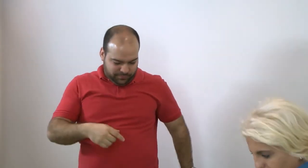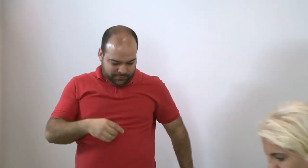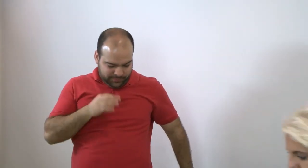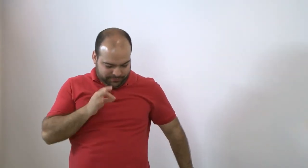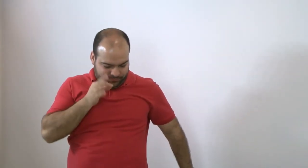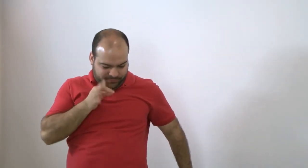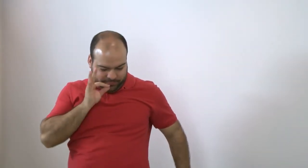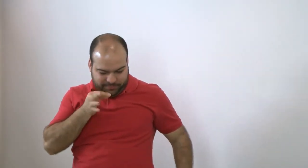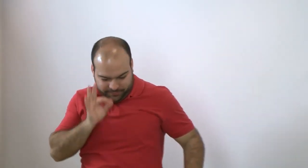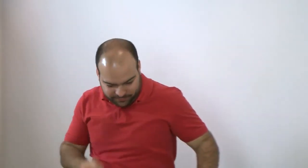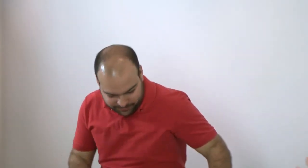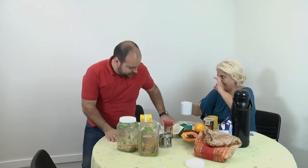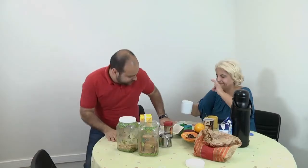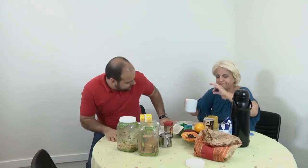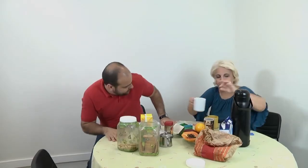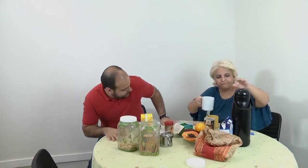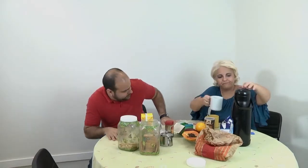hummm... vou tomar um cafezinho